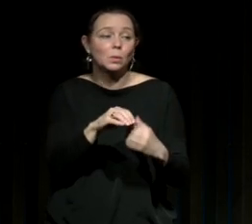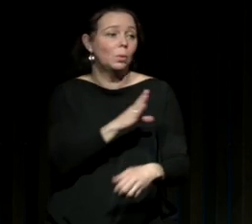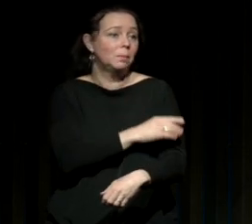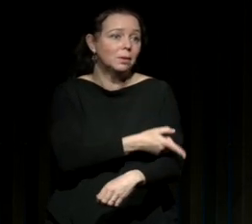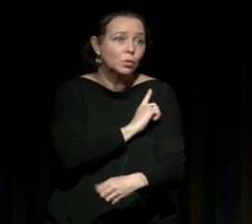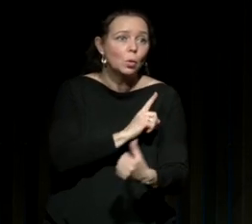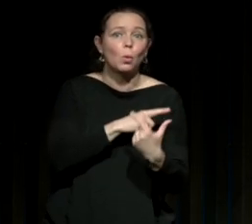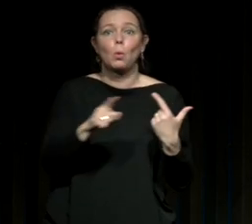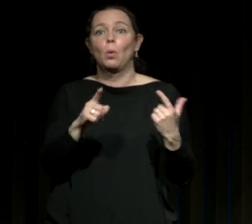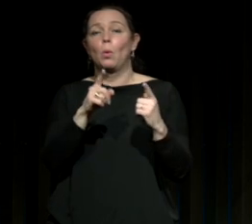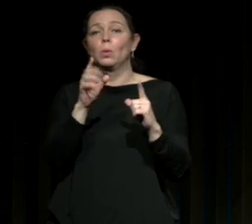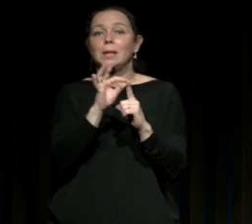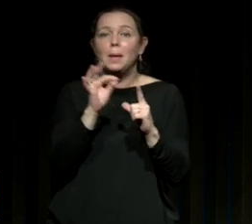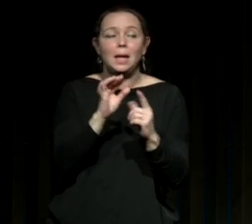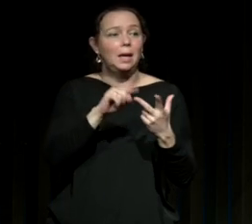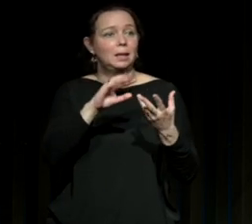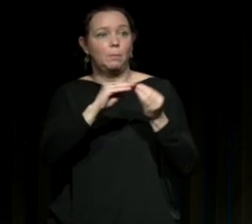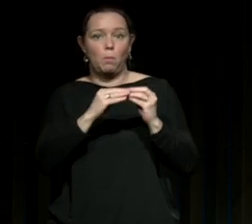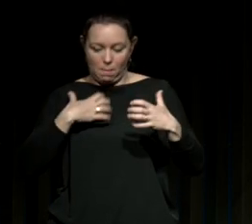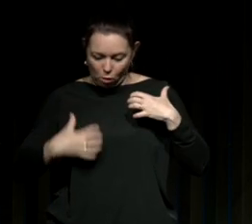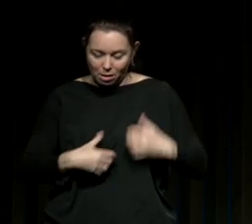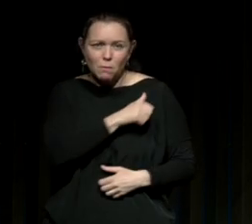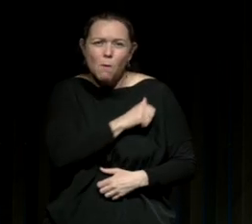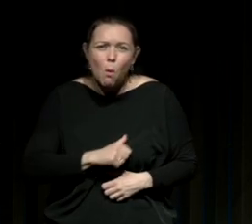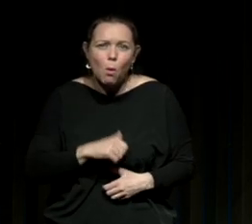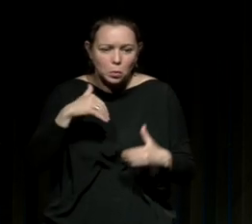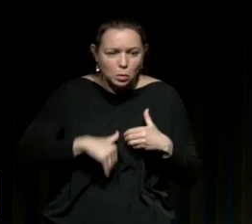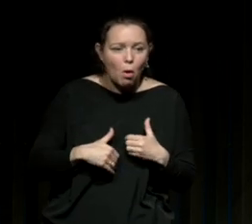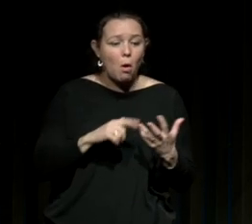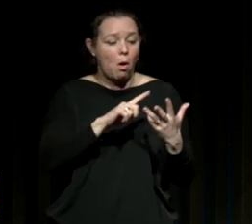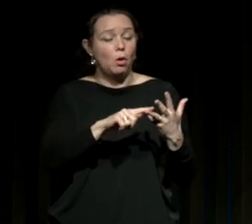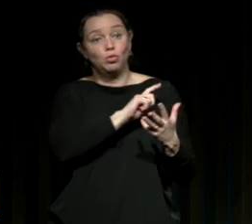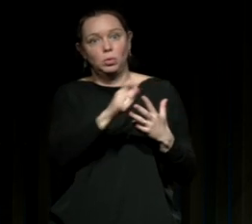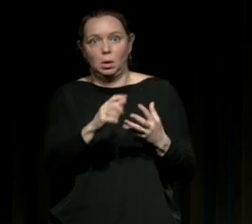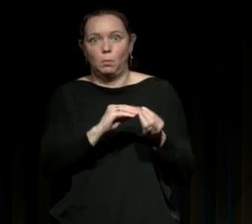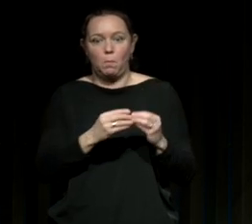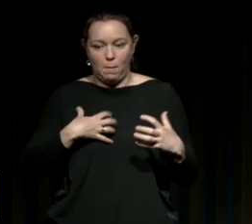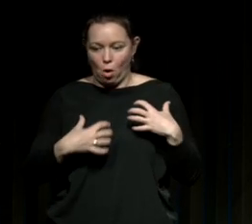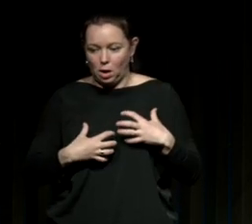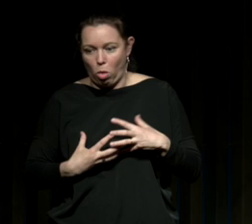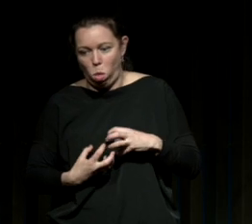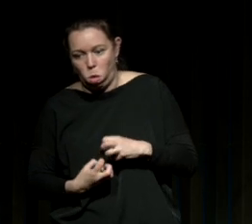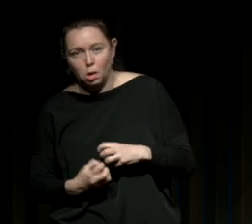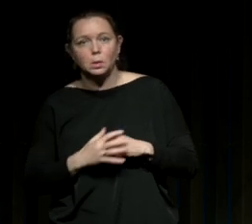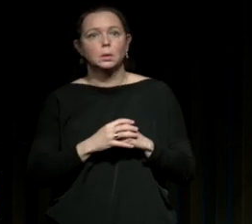d'organes sévères jusqu'à éventuellement la défaillance d'organes est pile le retentissement